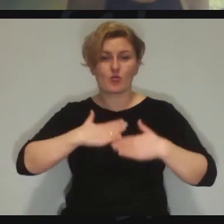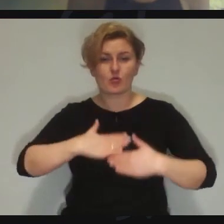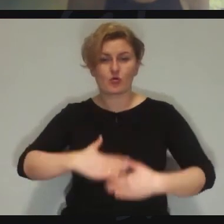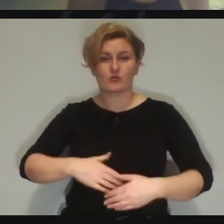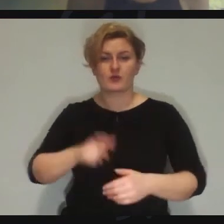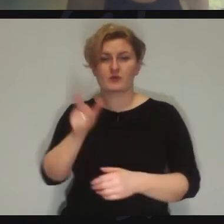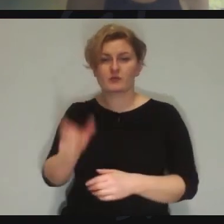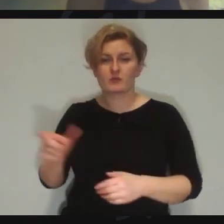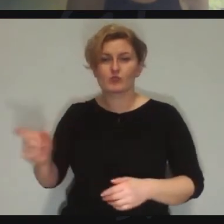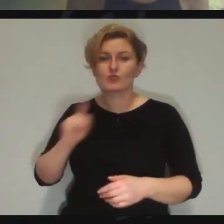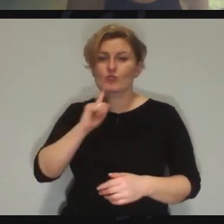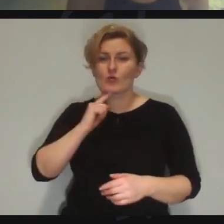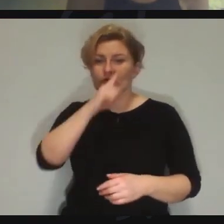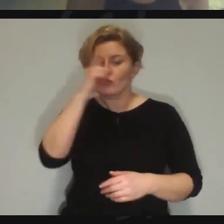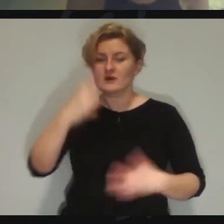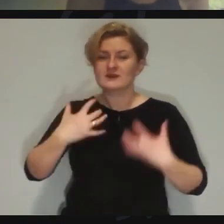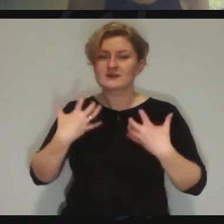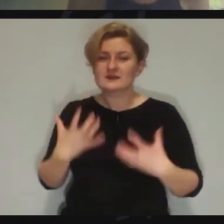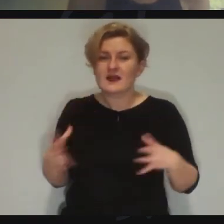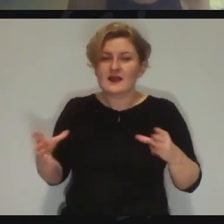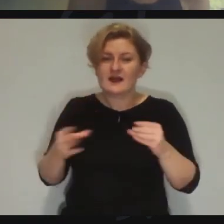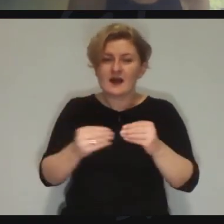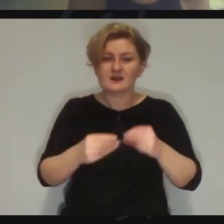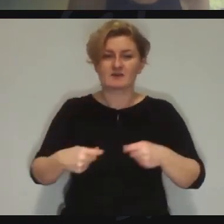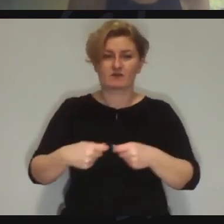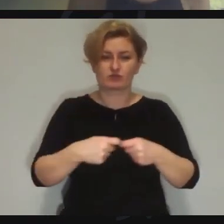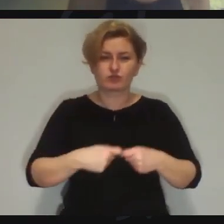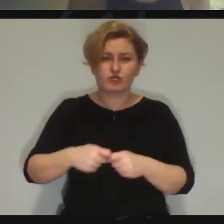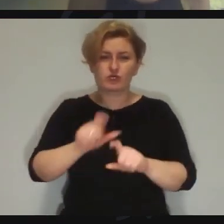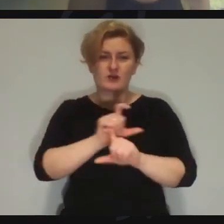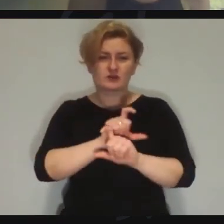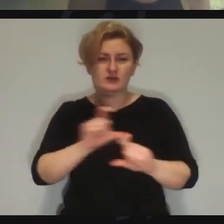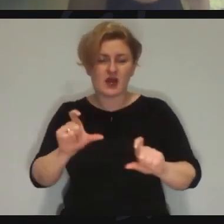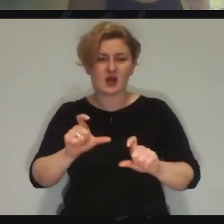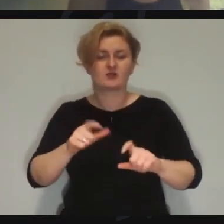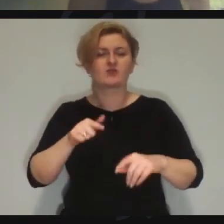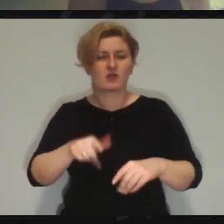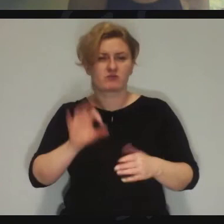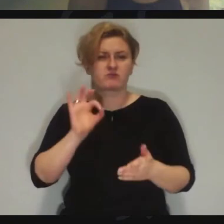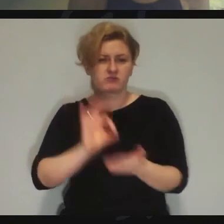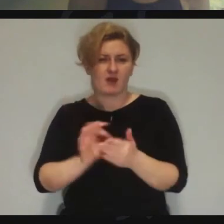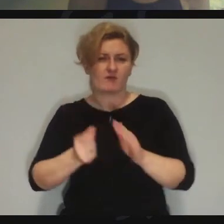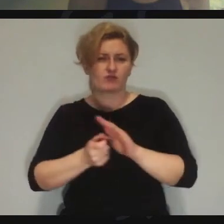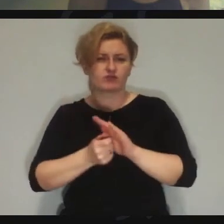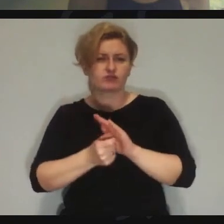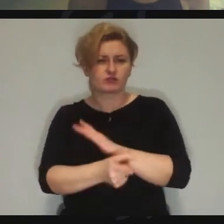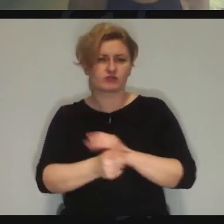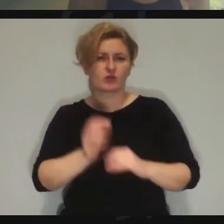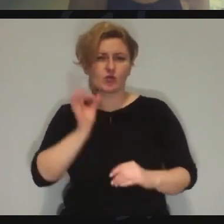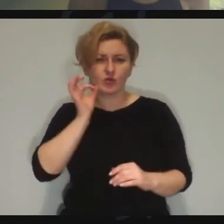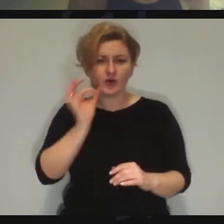będzie chciała z nimi spędzać czas, to na pewno zaowocuje to dobrymi rzeczami.